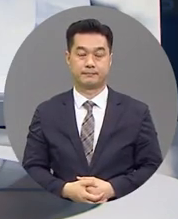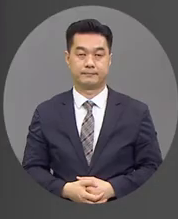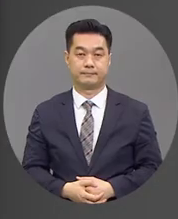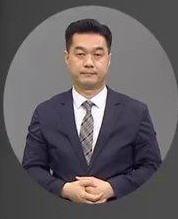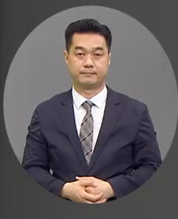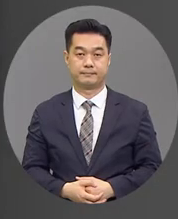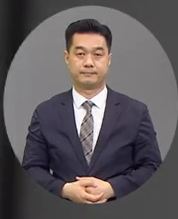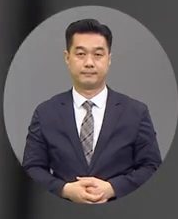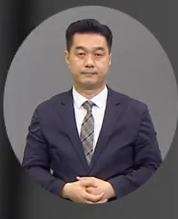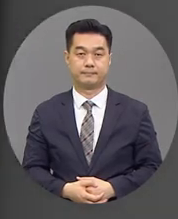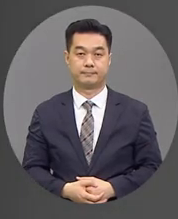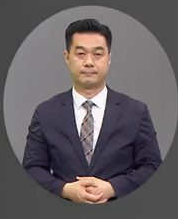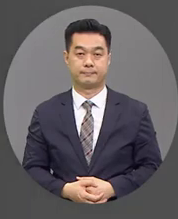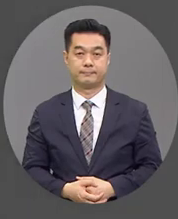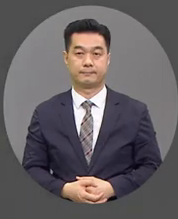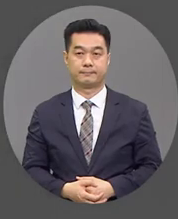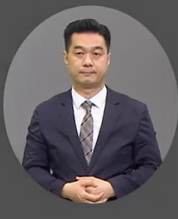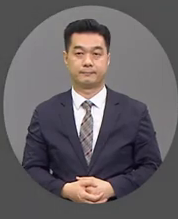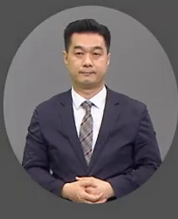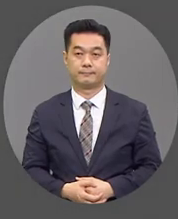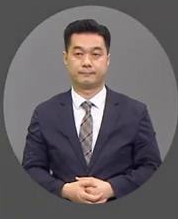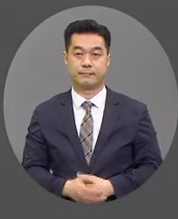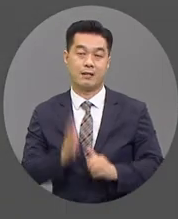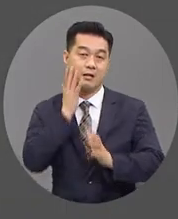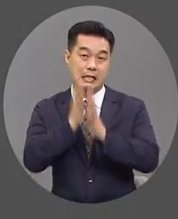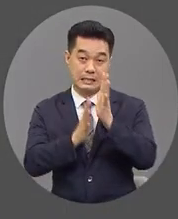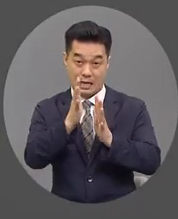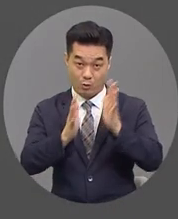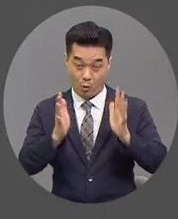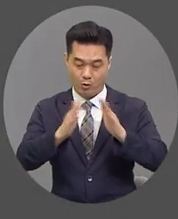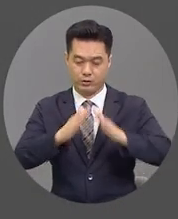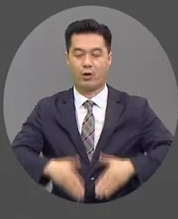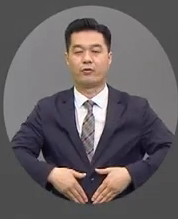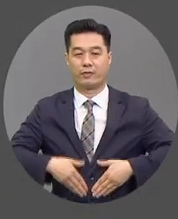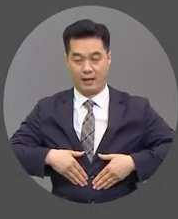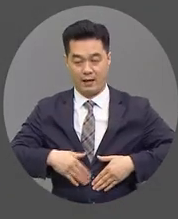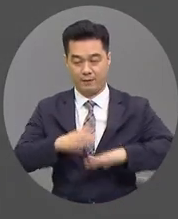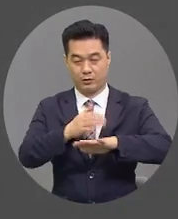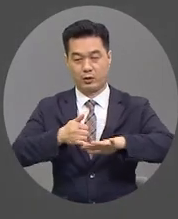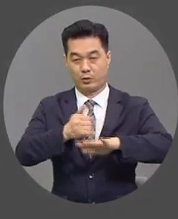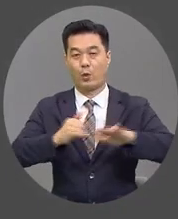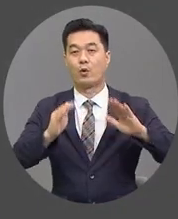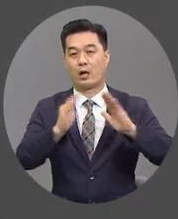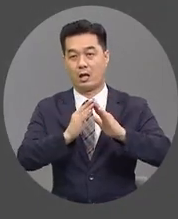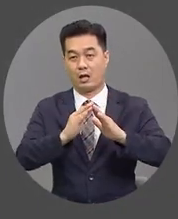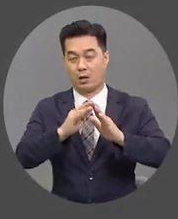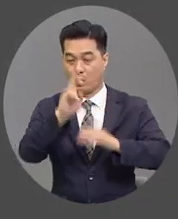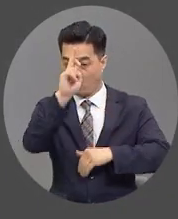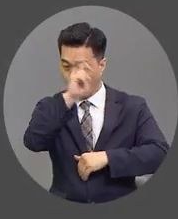학생들의 제보가 잇따랐습니다. 김세영 기자가 취재했습니다. (기자) 채소를 재배하는 전라남도의 한 농가.